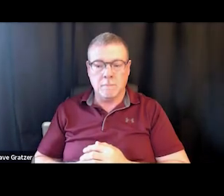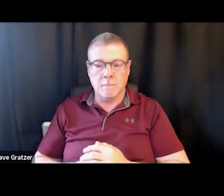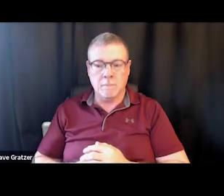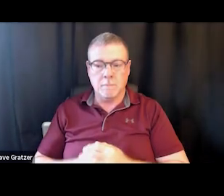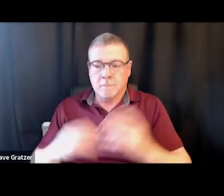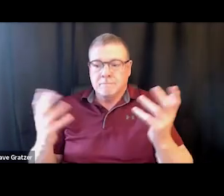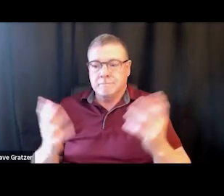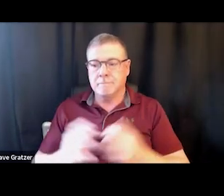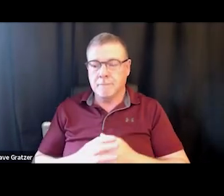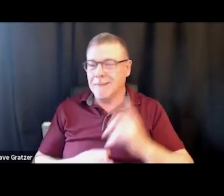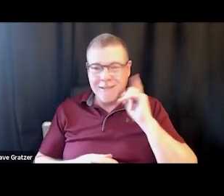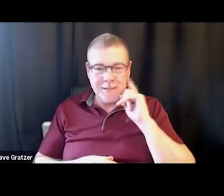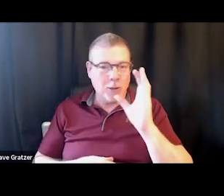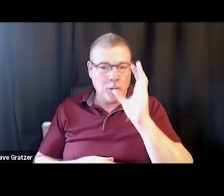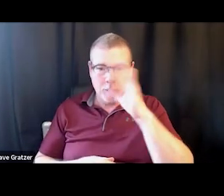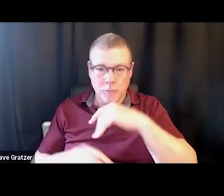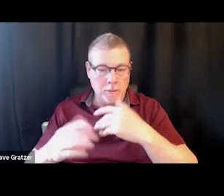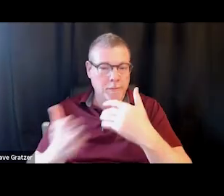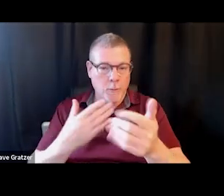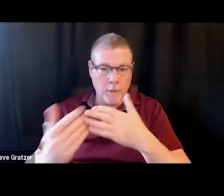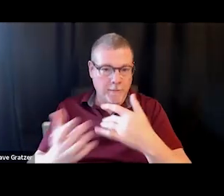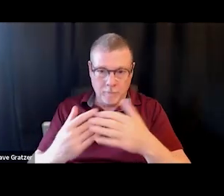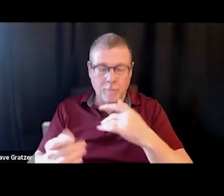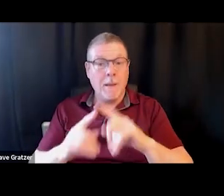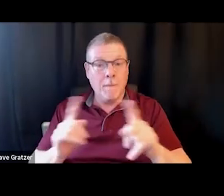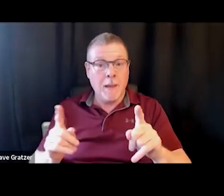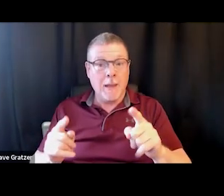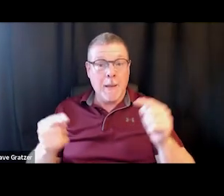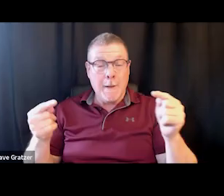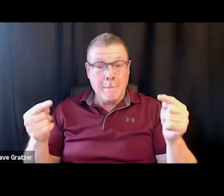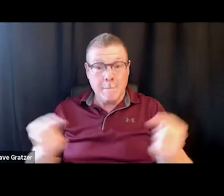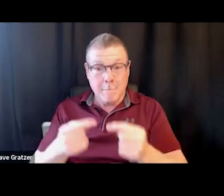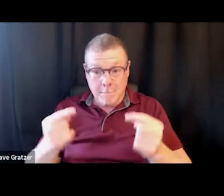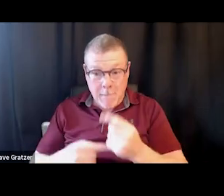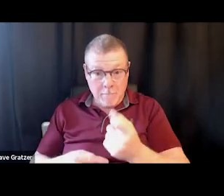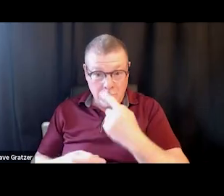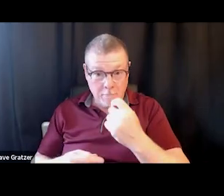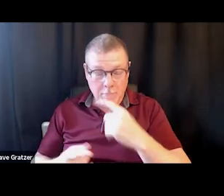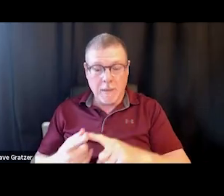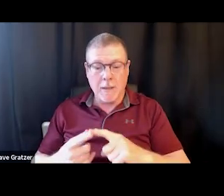No sé, puede sonar raro o lo que sea, pero me gusta pagar cuentas, me gusta tener esa responsabilidad,